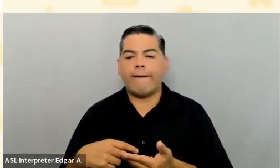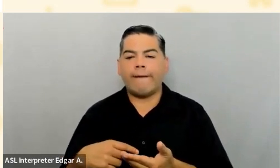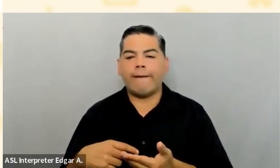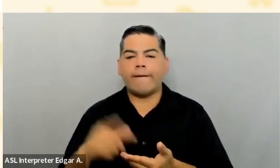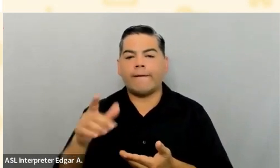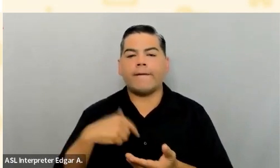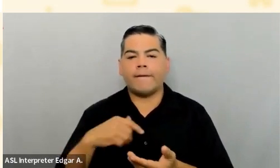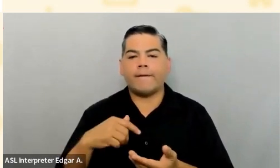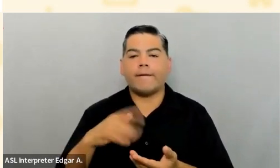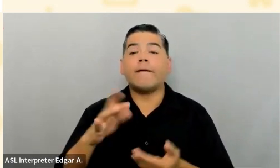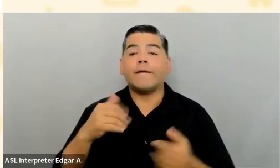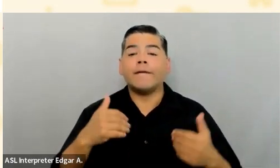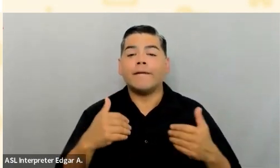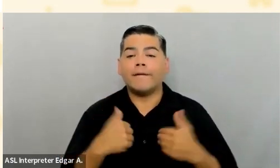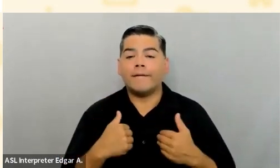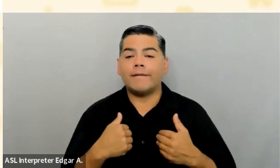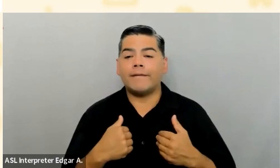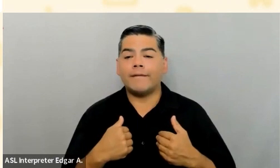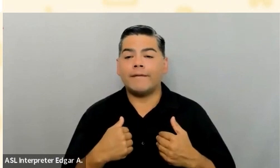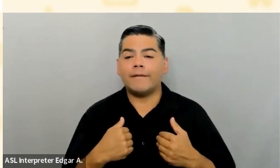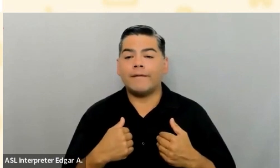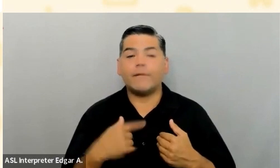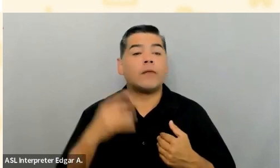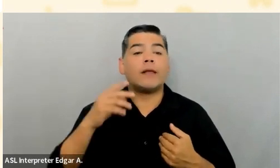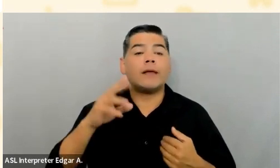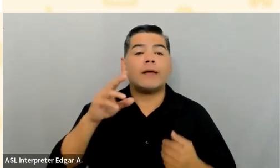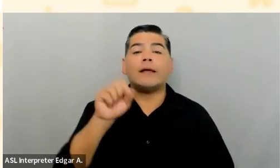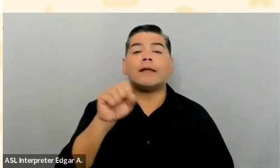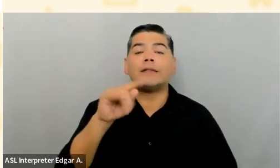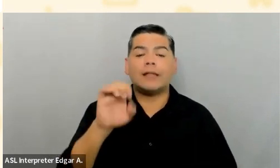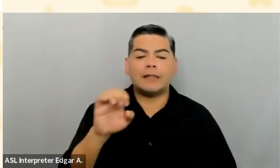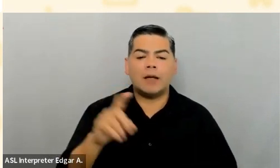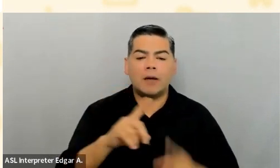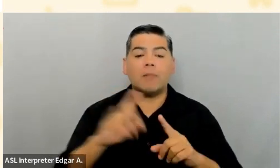Tuve un sitio una vez, pero ya no lo tengo, así que me disculpo.